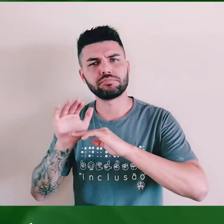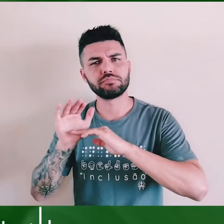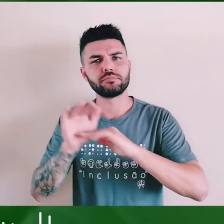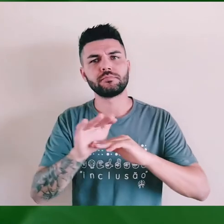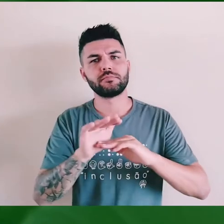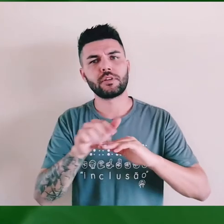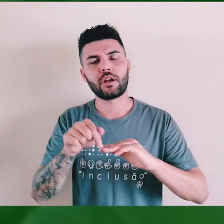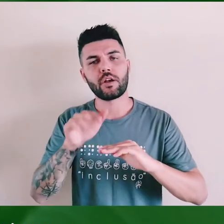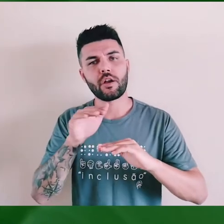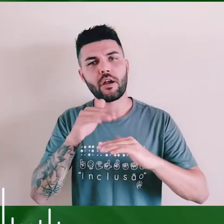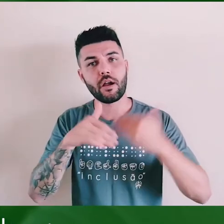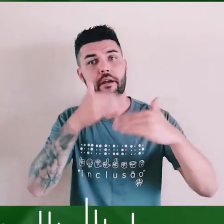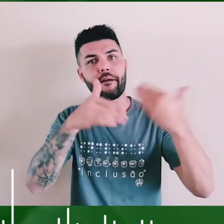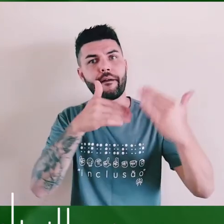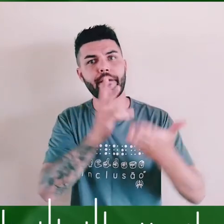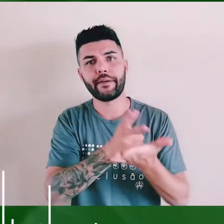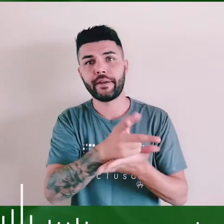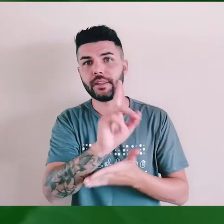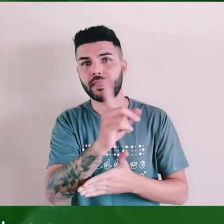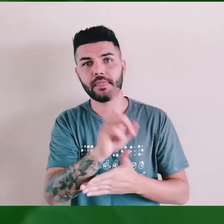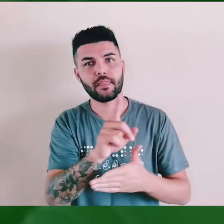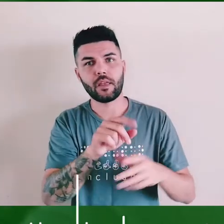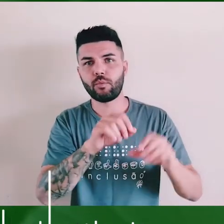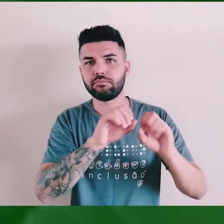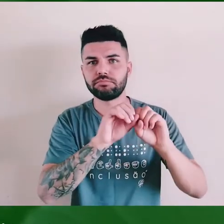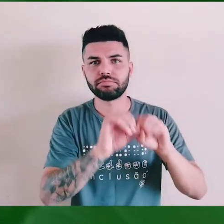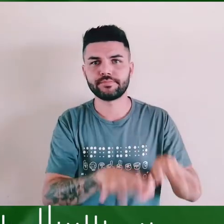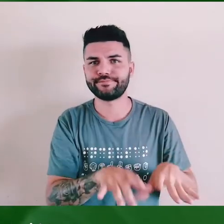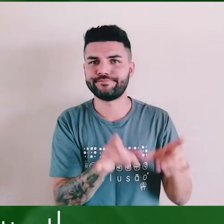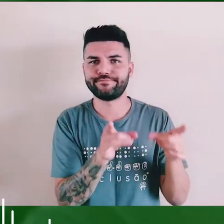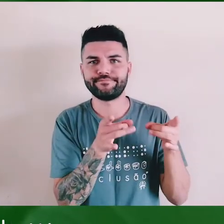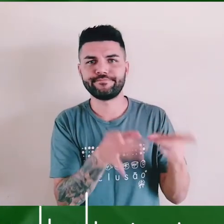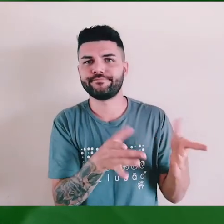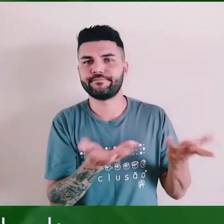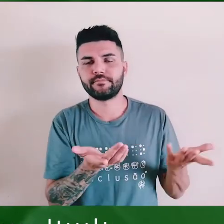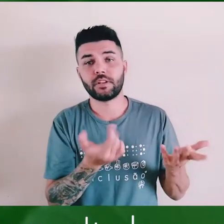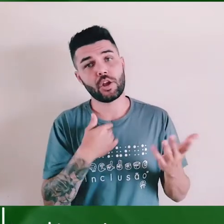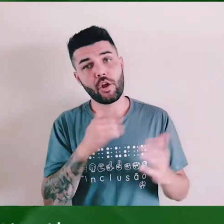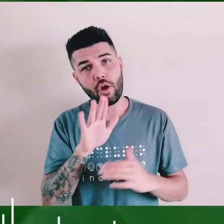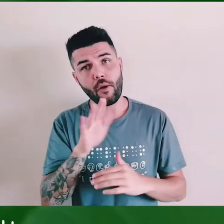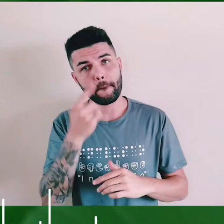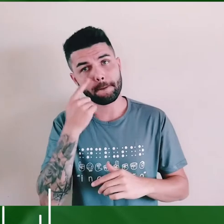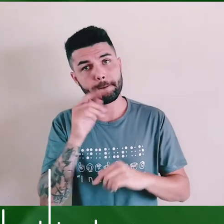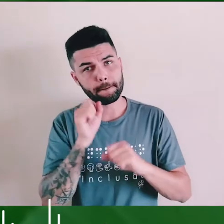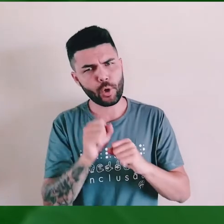da coisa, ter pessoas se disponibilizando para ajudar com pouco mas ajudar com o que